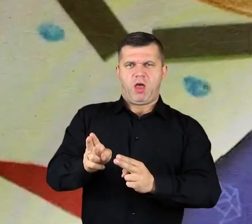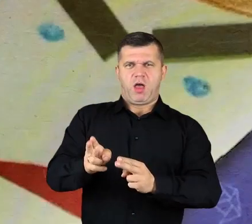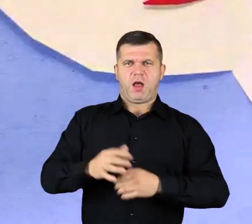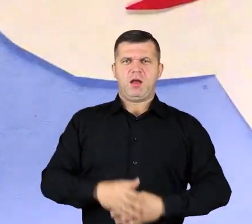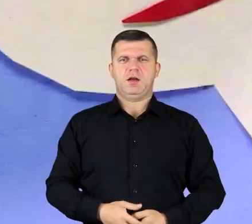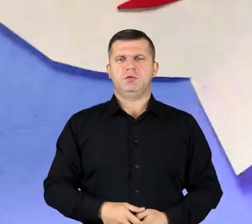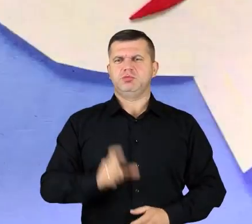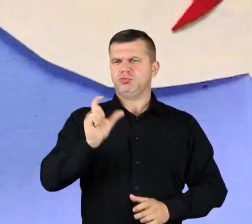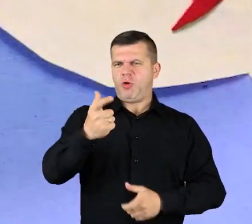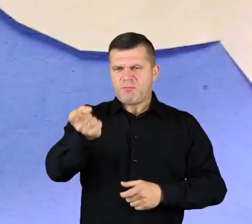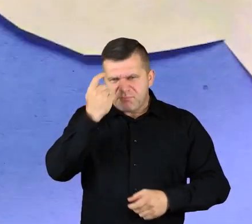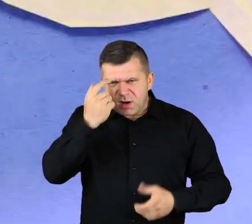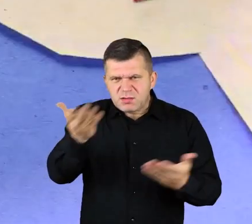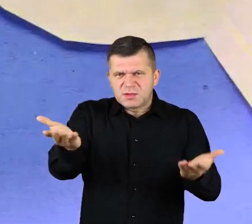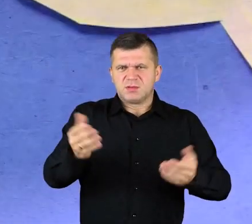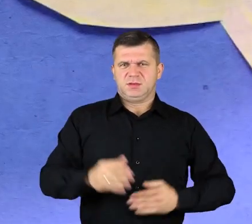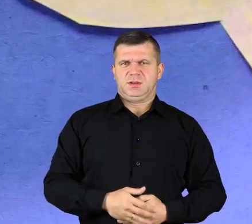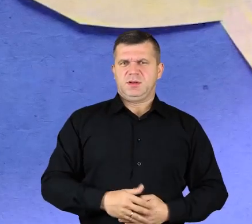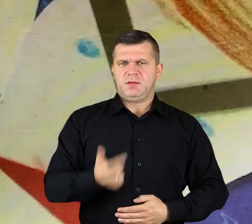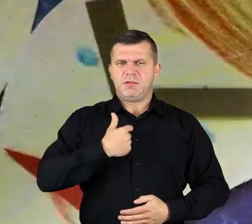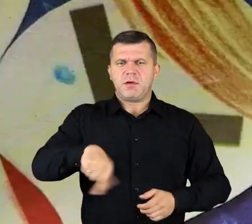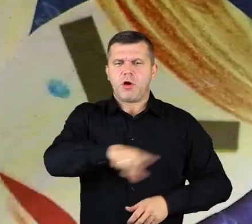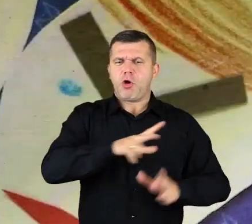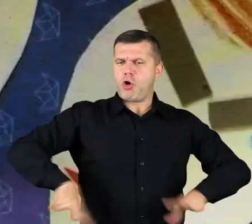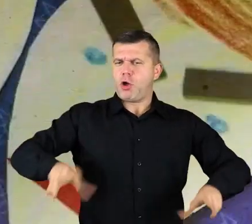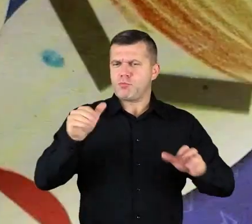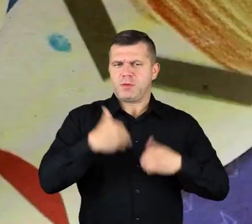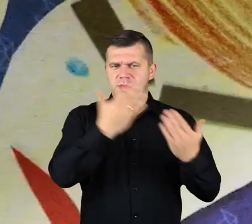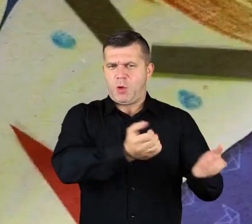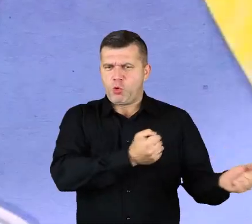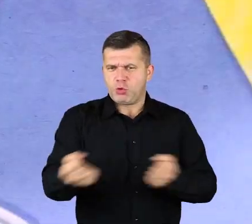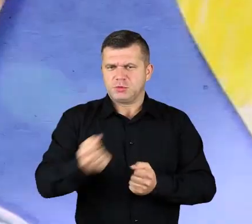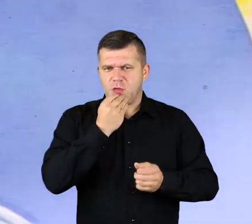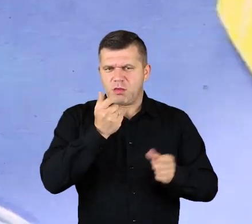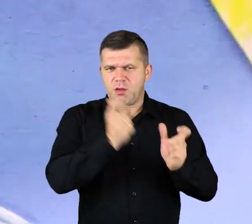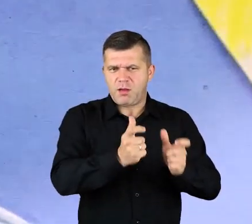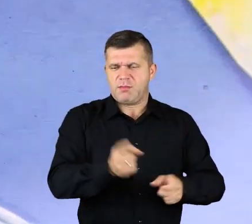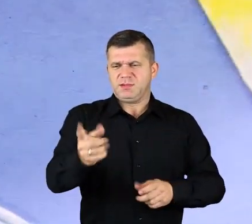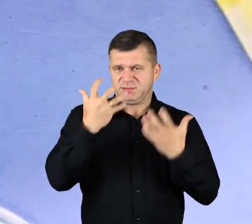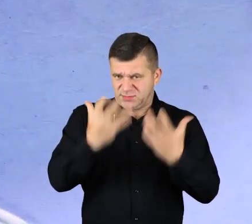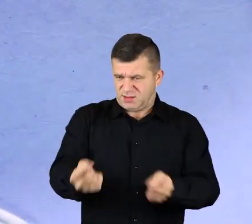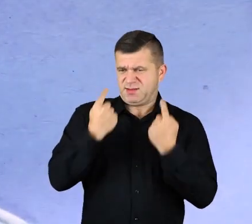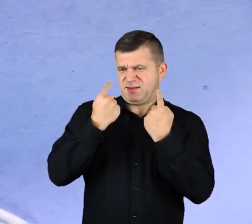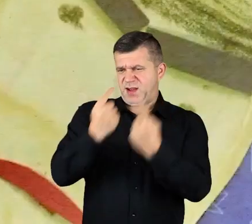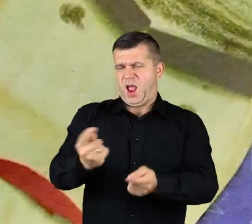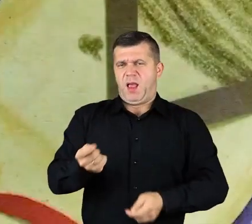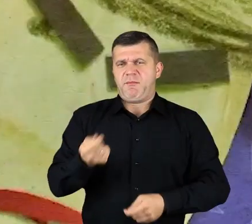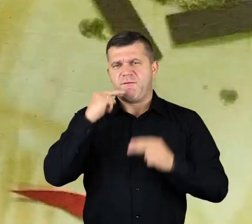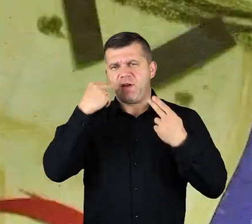„Ha, ha, ha!!! Co Ty sobie myślisz?! My tu rodzinę musimy wykarmić! Jak chcesz, to sam sobie do tego Gdańska wracaj!”